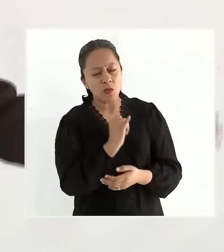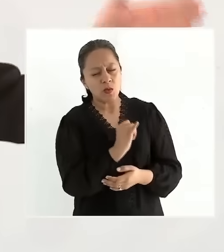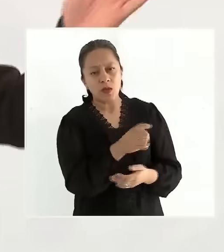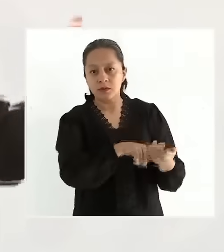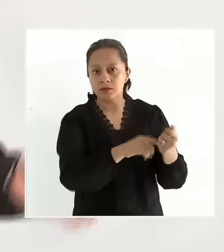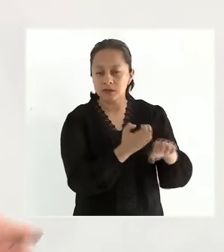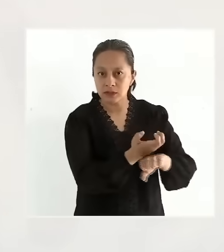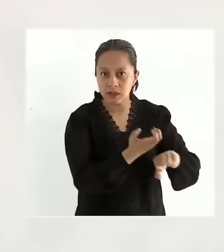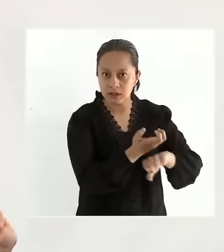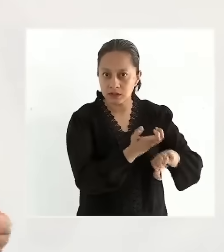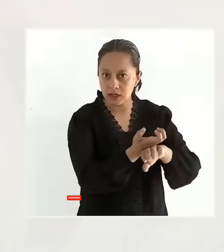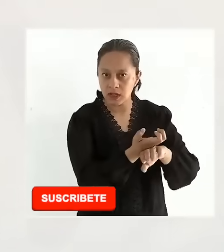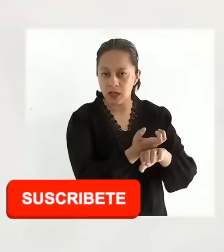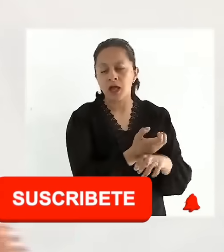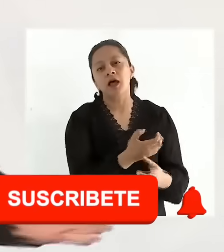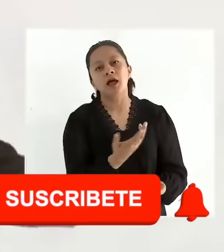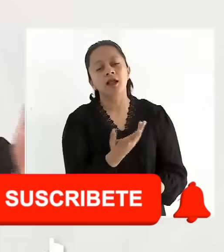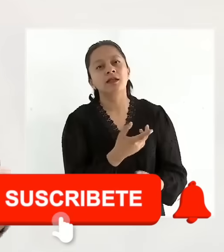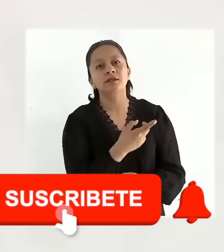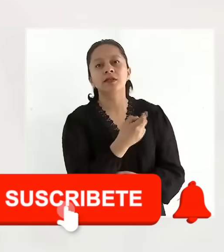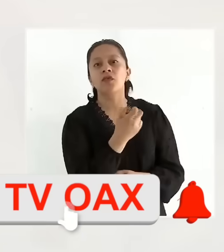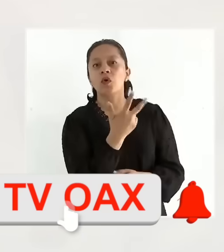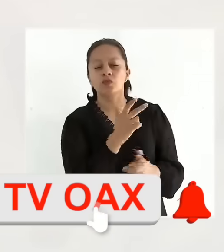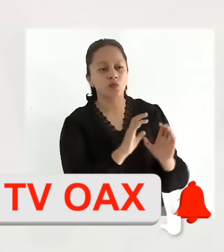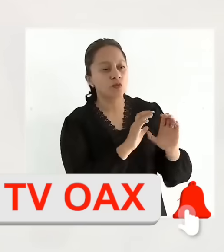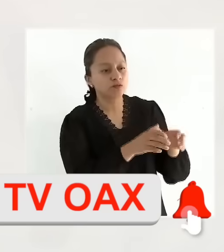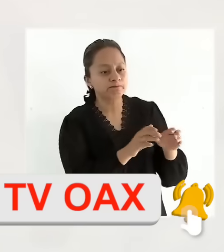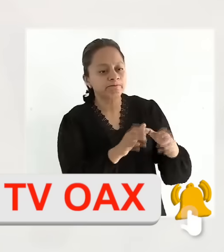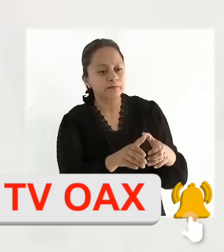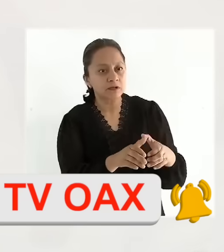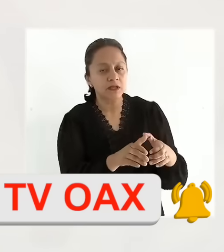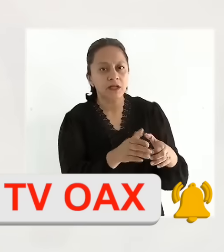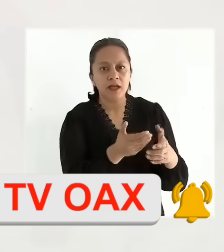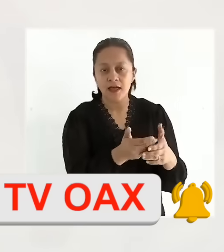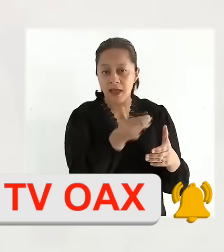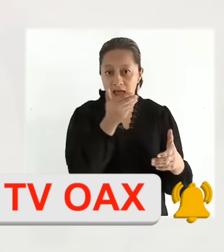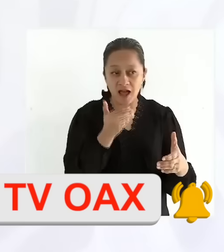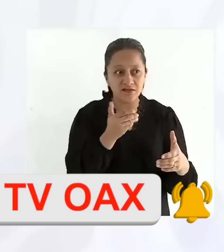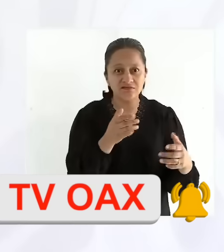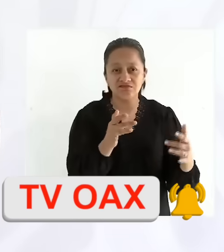tantito la brecha en las 108 comunidades de de que estuvieron totalmente incomunicadas.